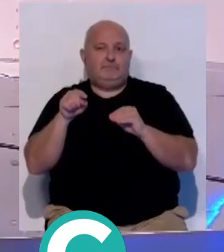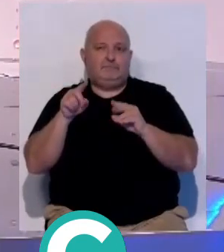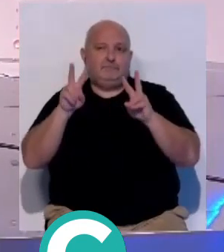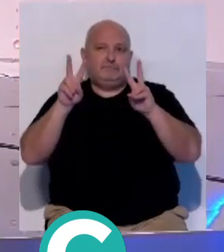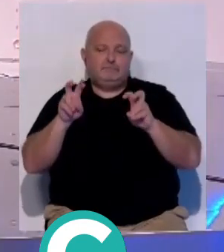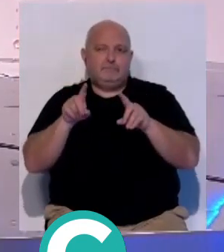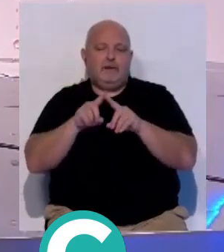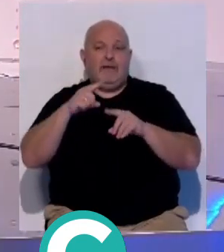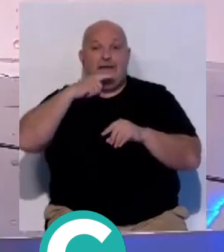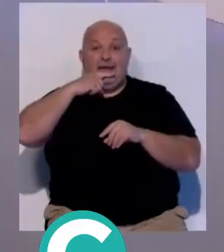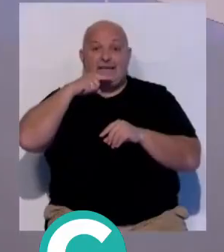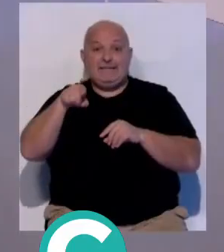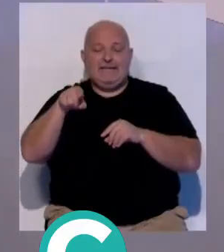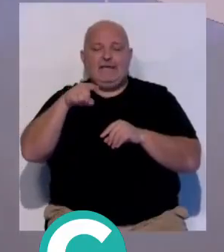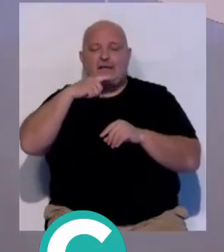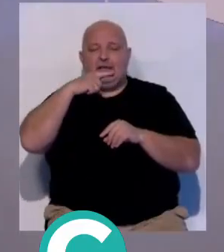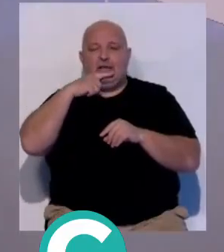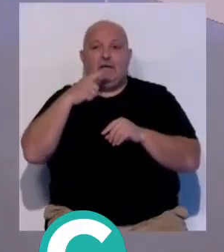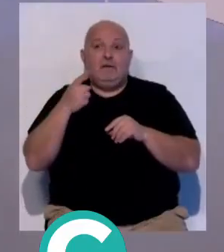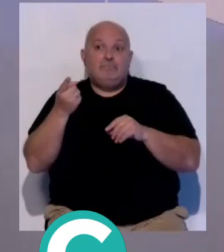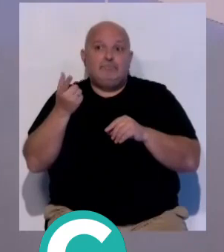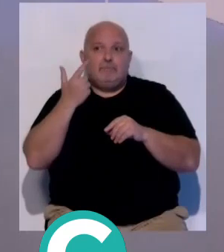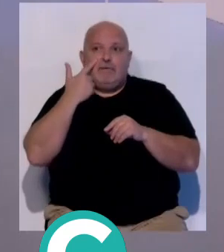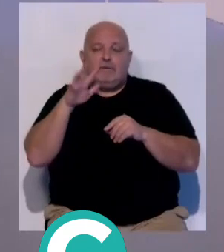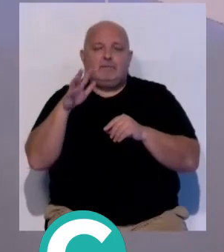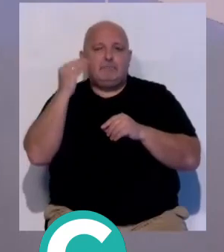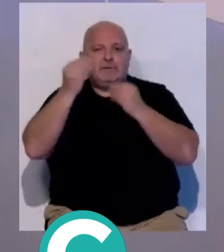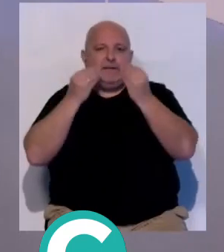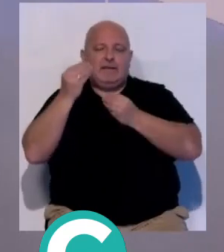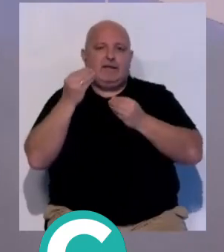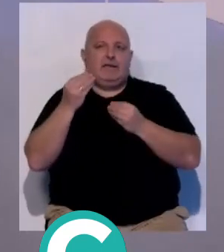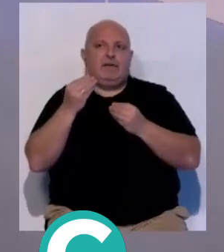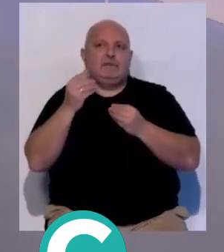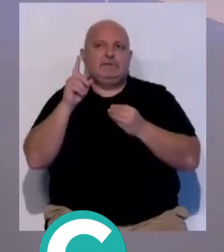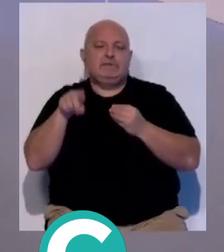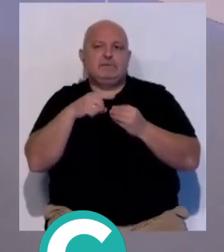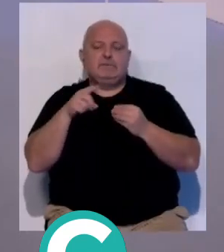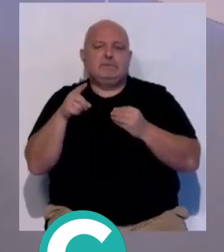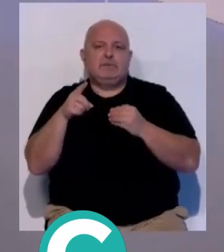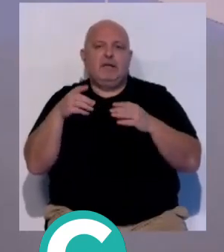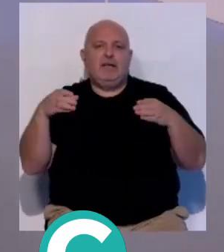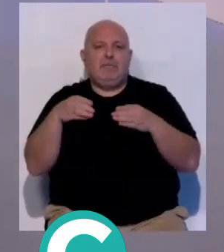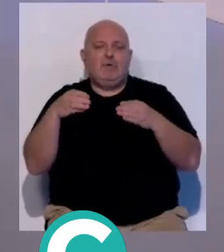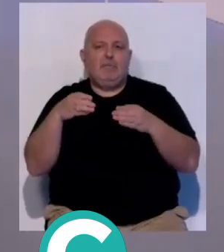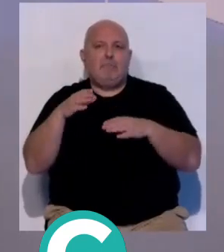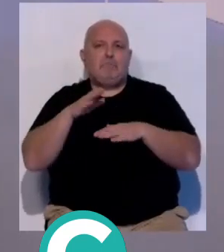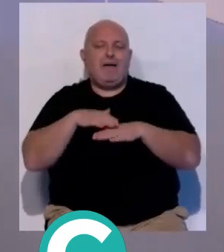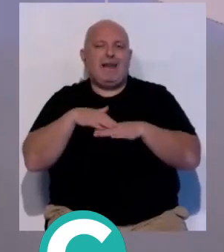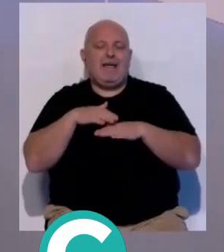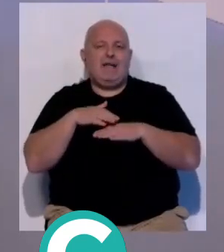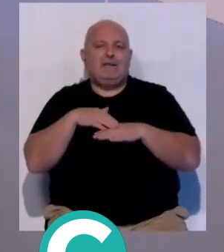como que el elche salvo Milagro está pensando ya en hacer una plantilla para tener garantía